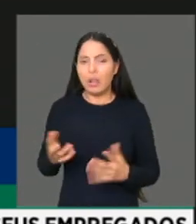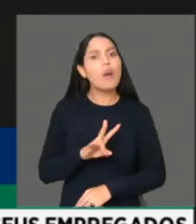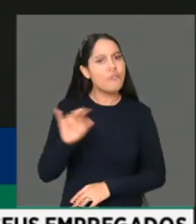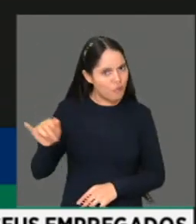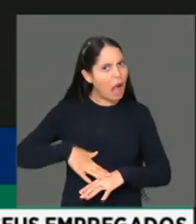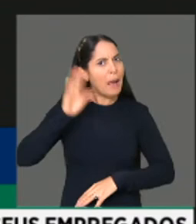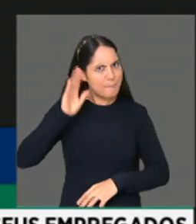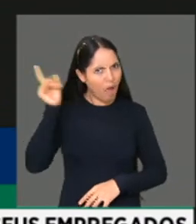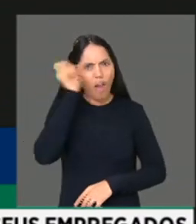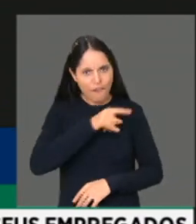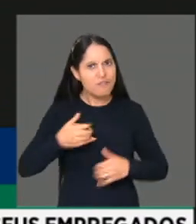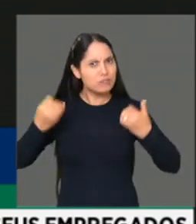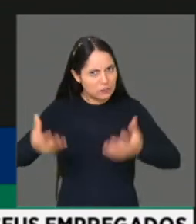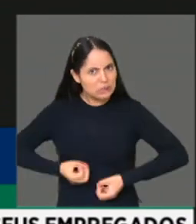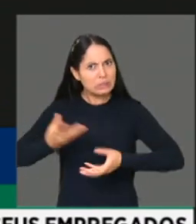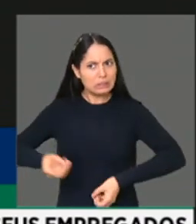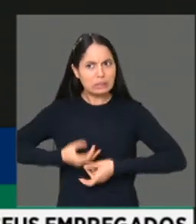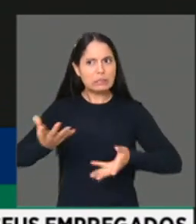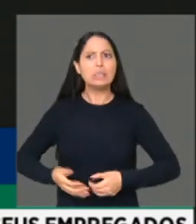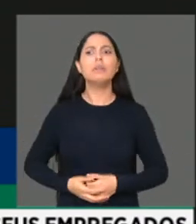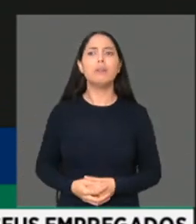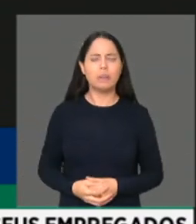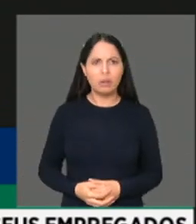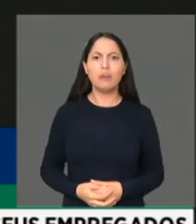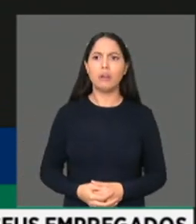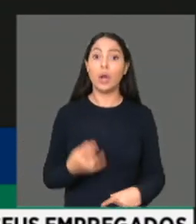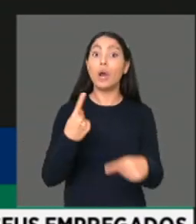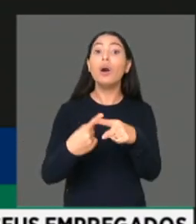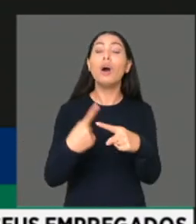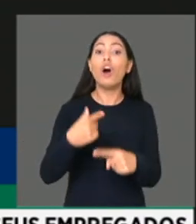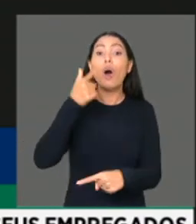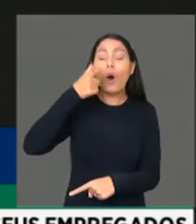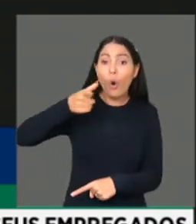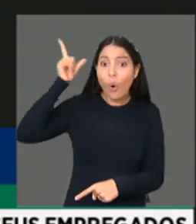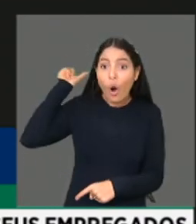AUMENTAR. PORQUE ONTEM E HOJE FIZERAM PALAVRAS NÃO LERAM EXATAMENTE O QUE ESTÁ NO TEXTO, MAS DAQUI A POUCO,